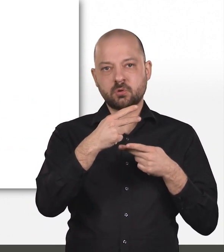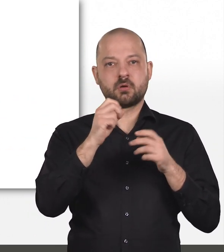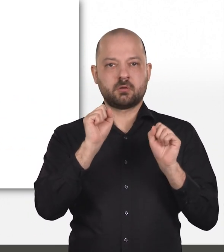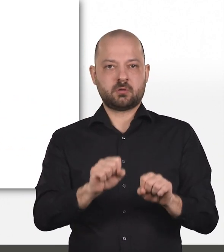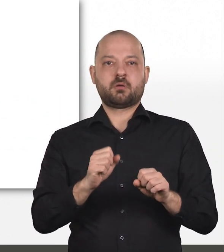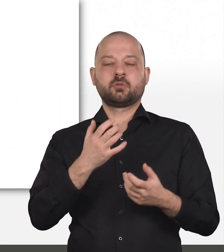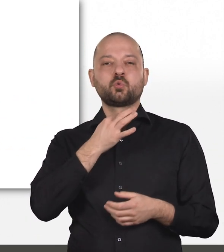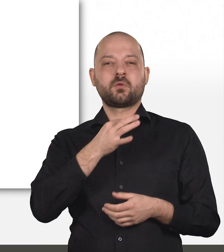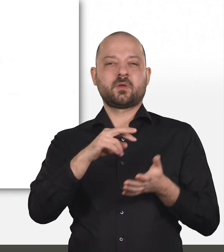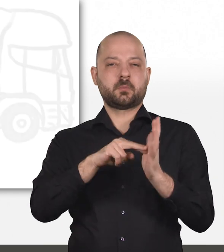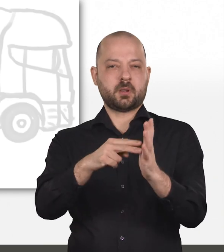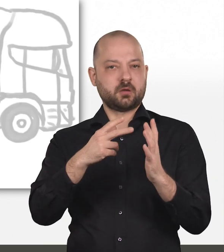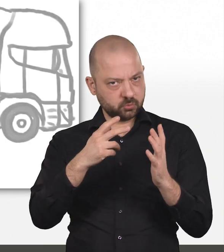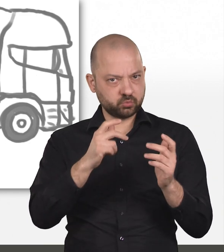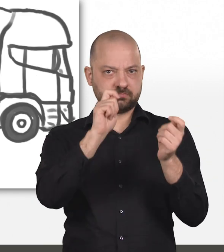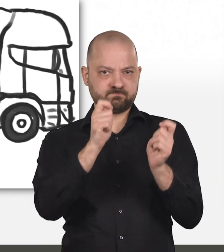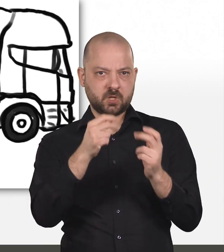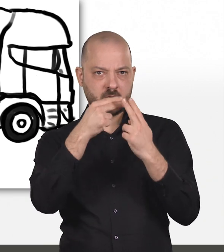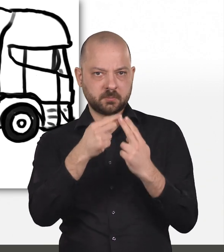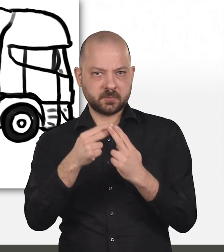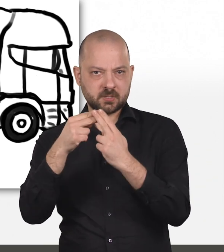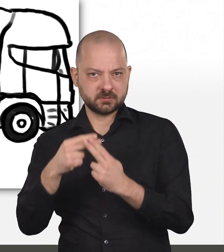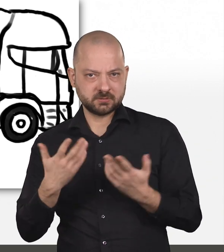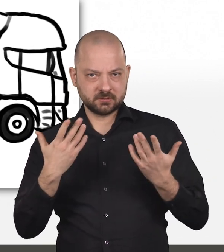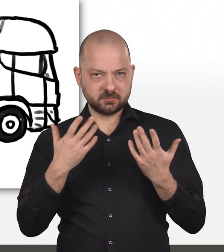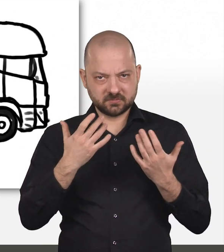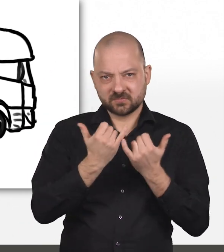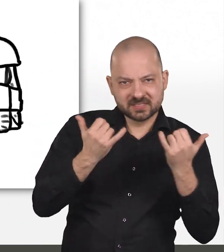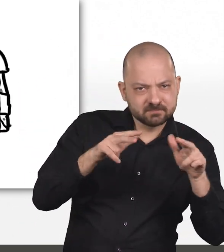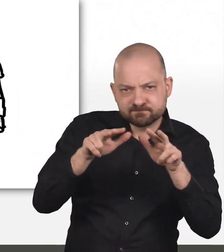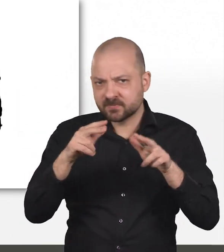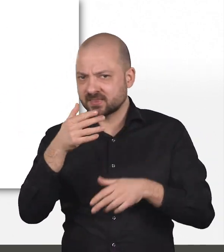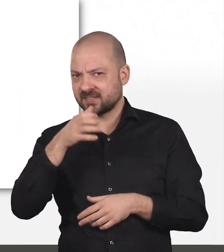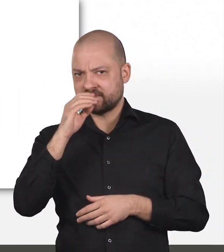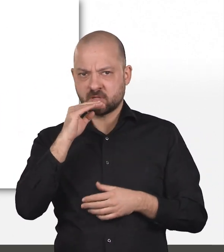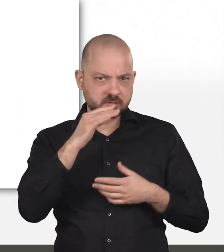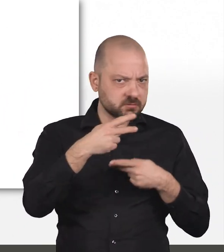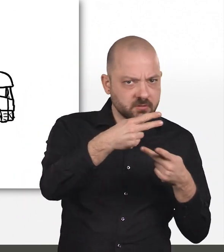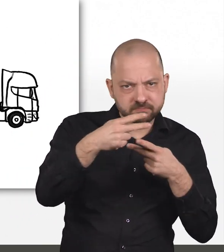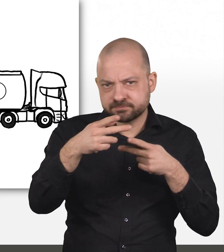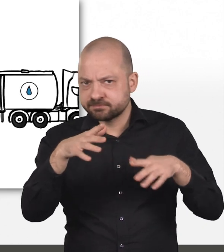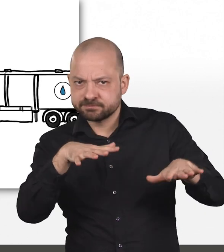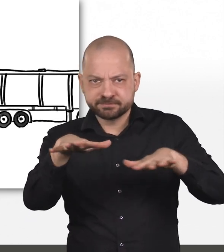ihre Notfallplanung anpassen und Vereinbarungen zum Transport von Trinkwasser treffen.